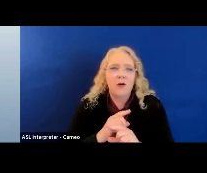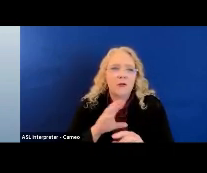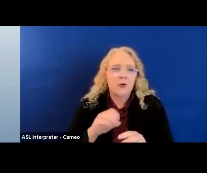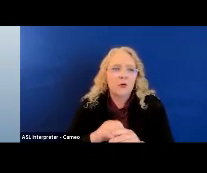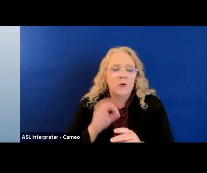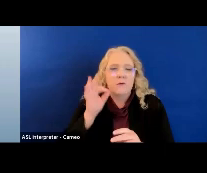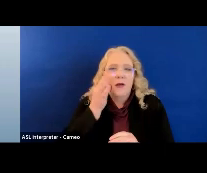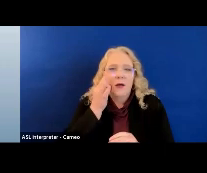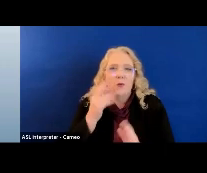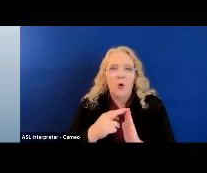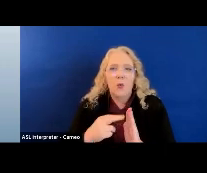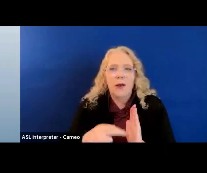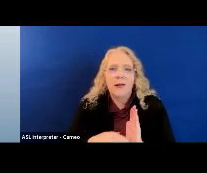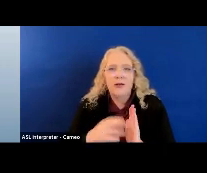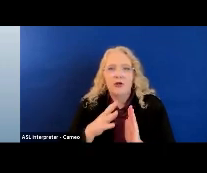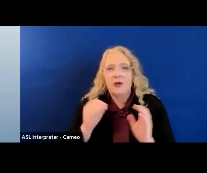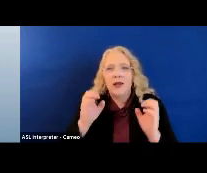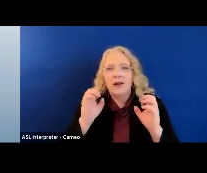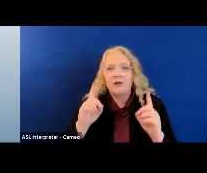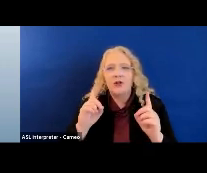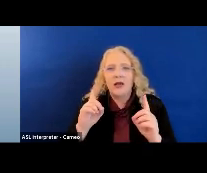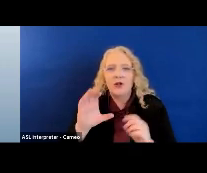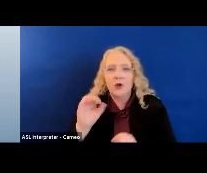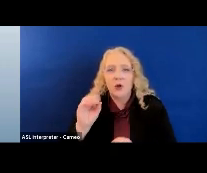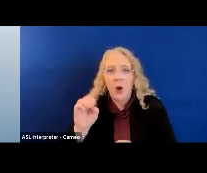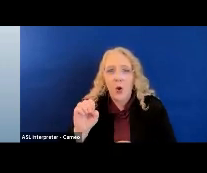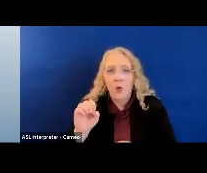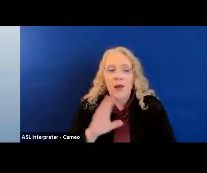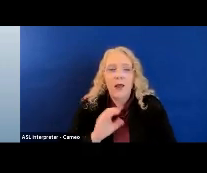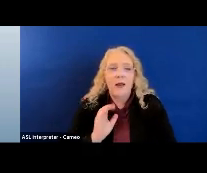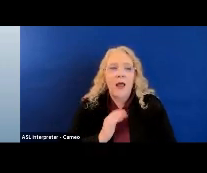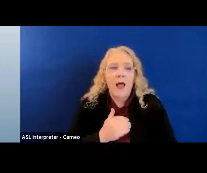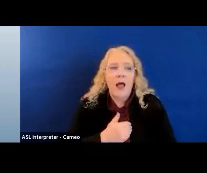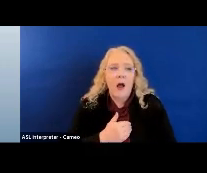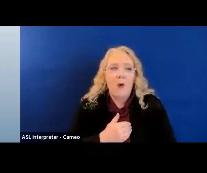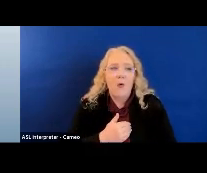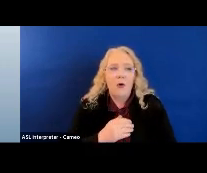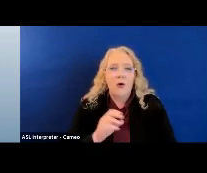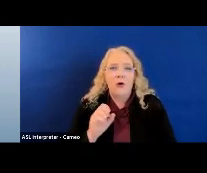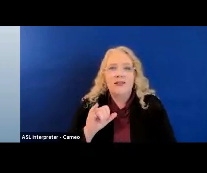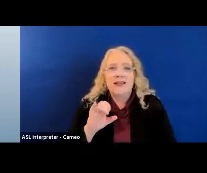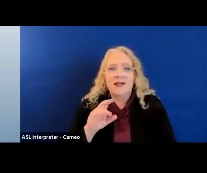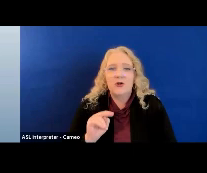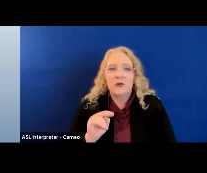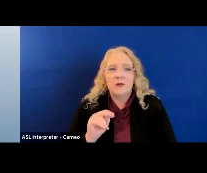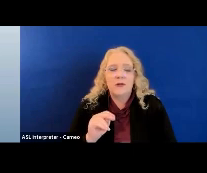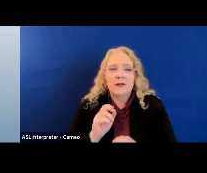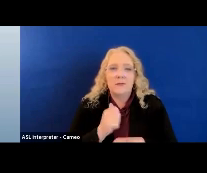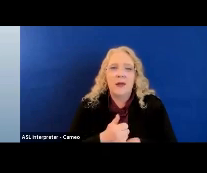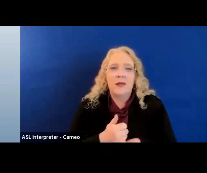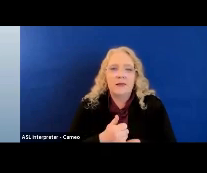las regulaciones federales y el código de educación, y nuestra sesión se basa en la ley federal estatal y de educación especial,